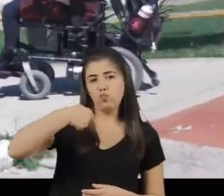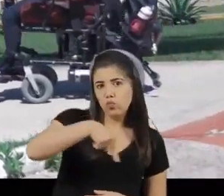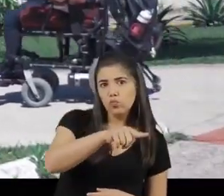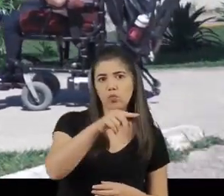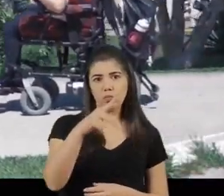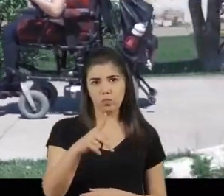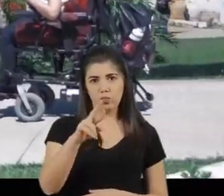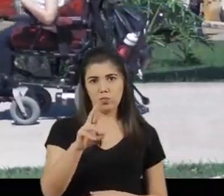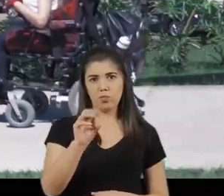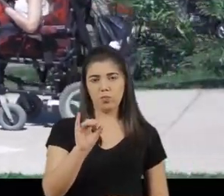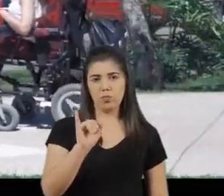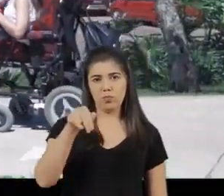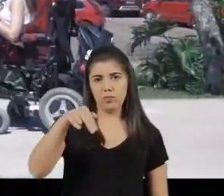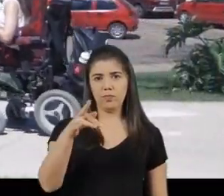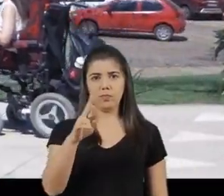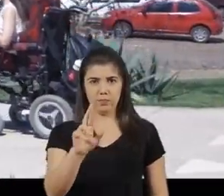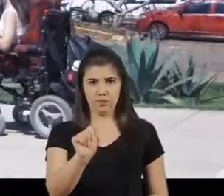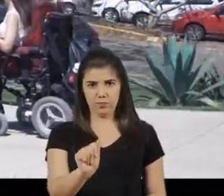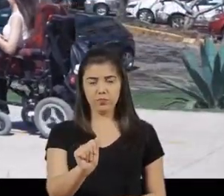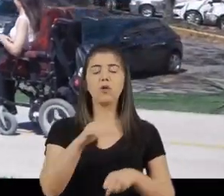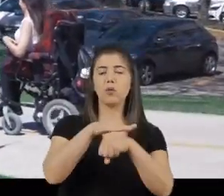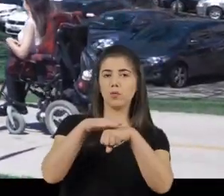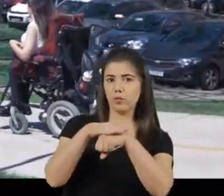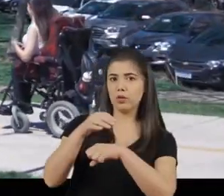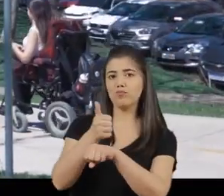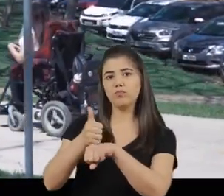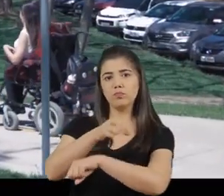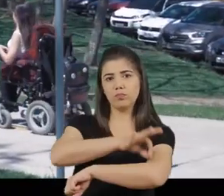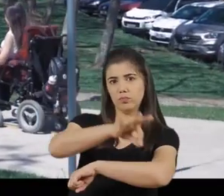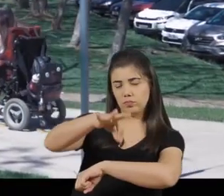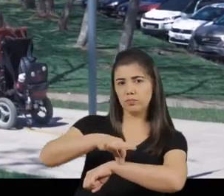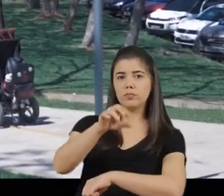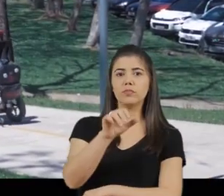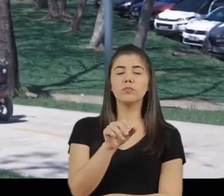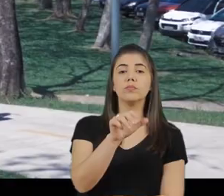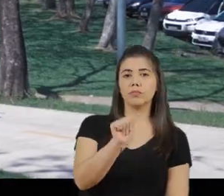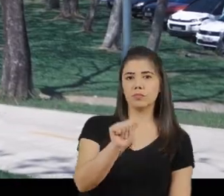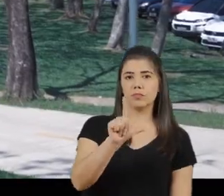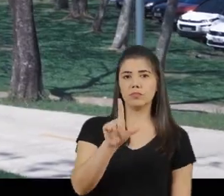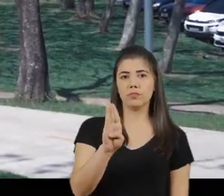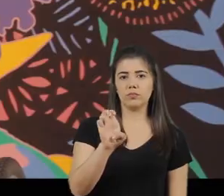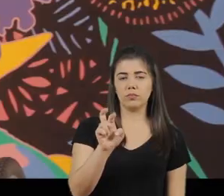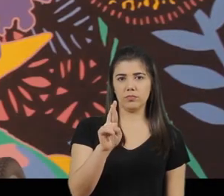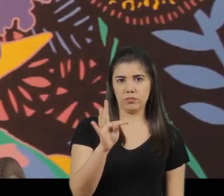PROINFRA, mais especificamente o Alberto, que é o arquiteto,